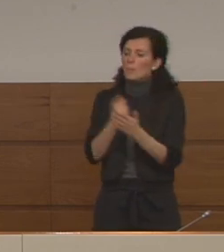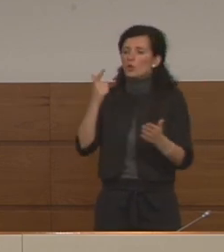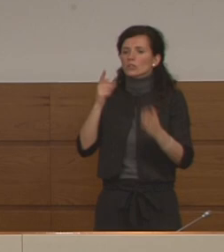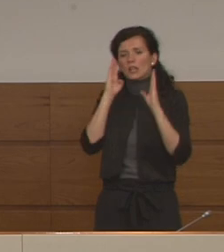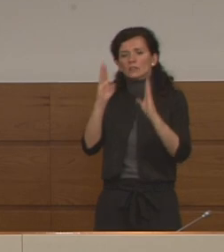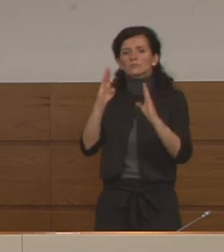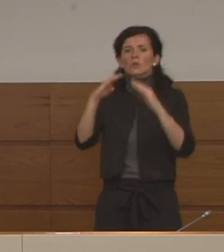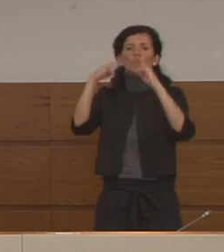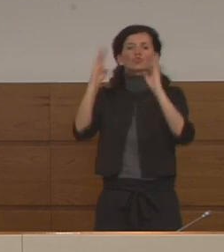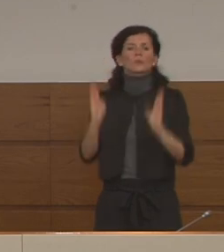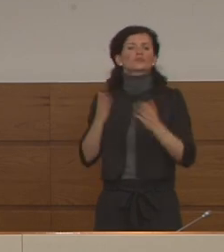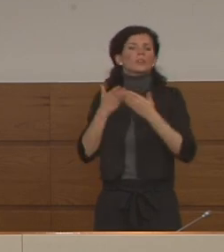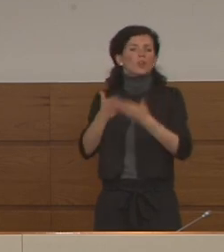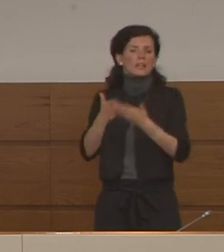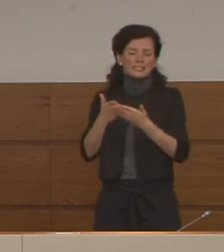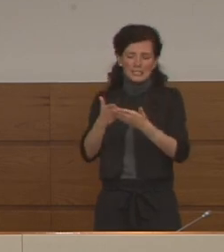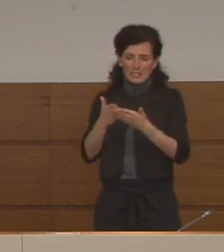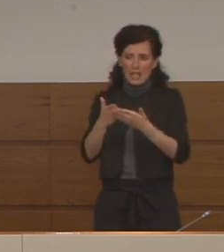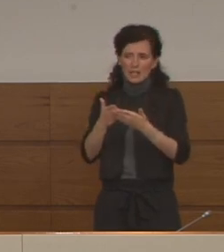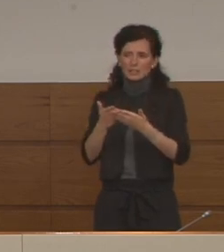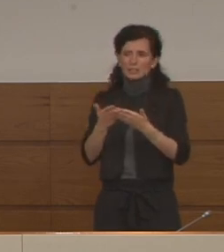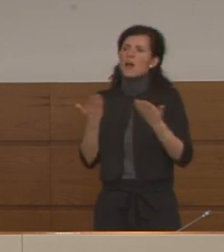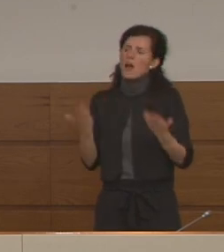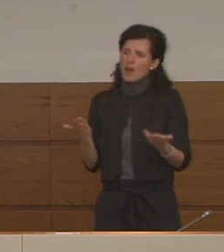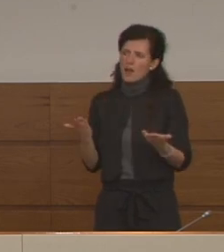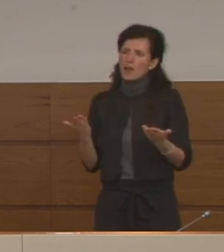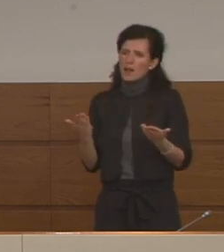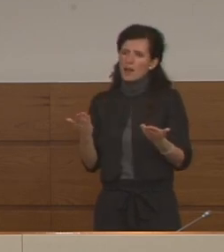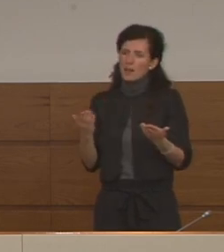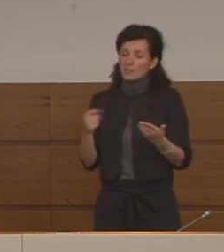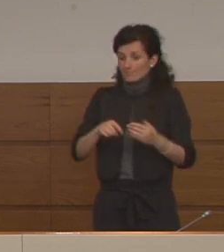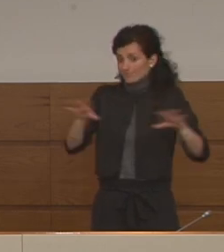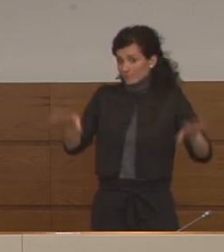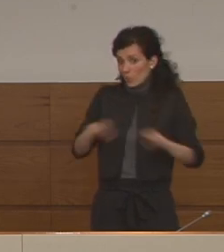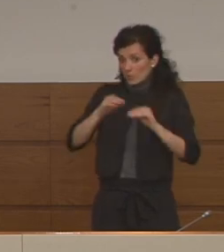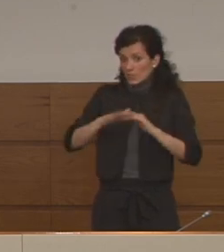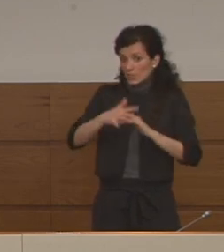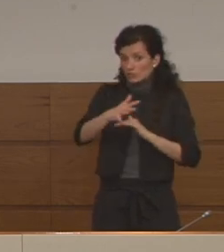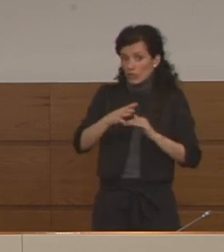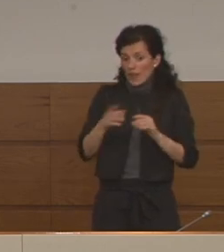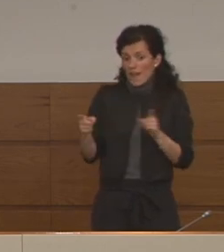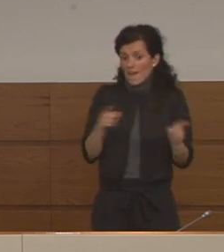Quindi soprattutto in vista della della fase 2 per riprendere, appunto,